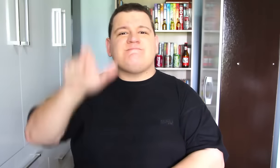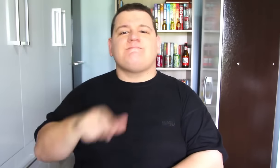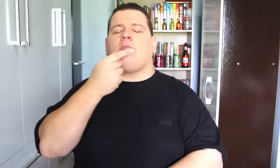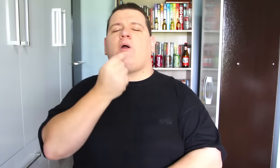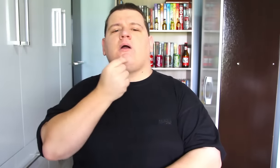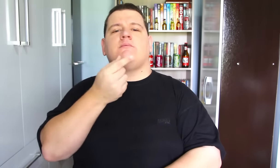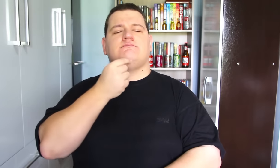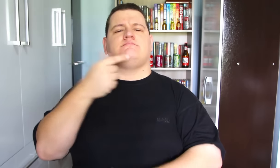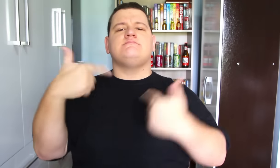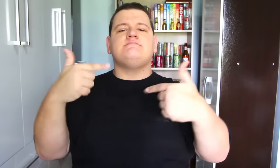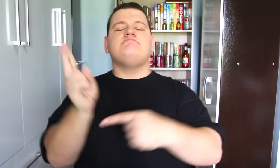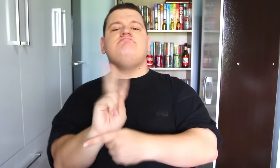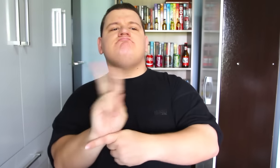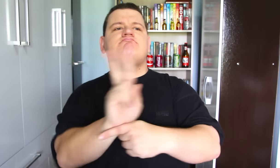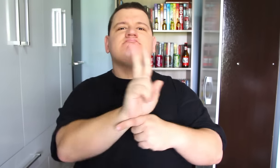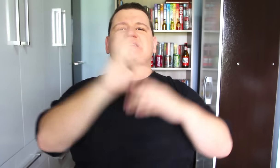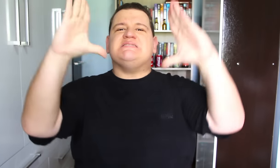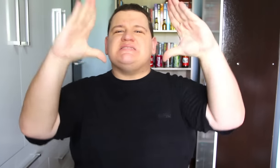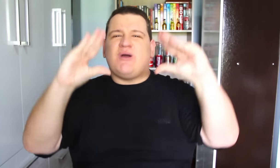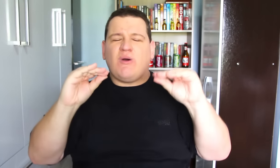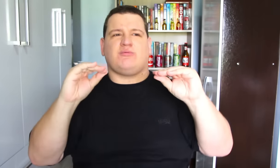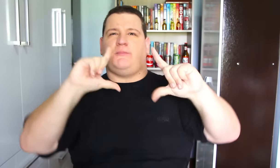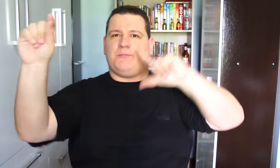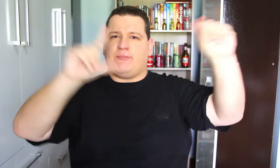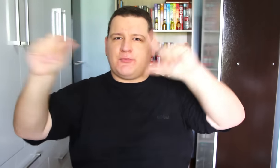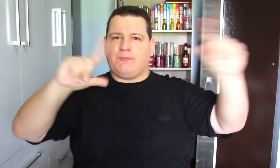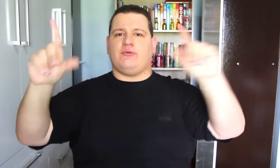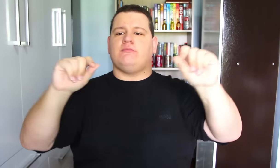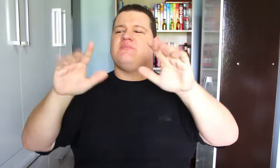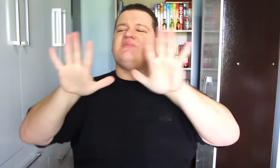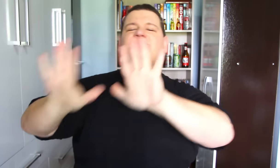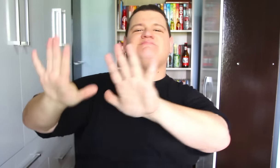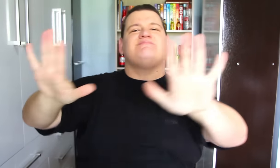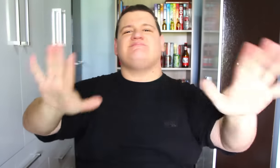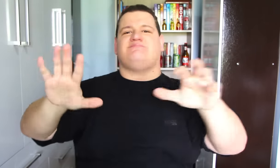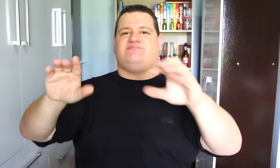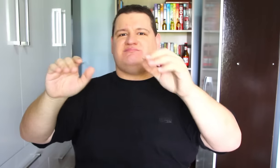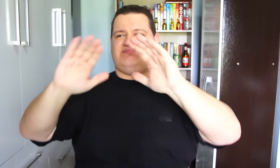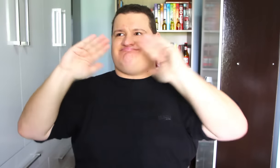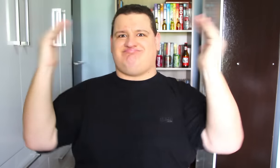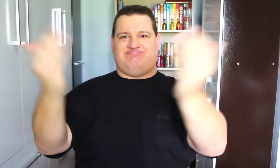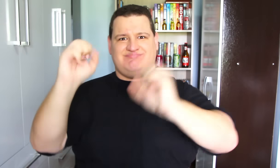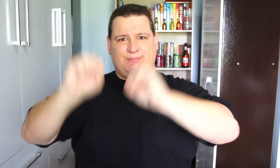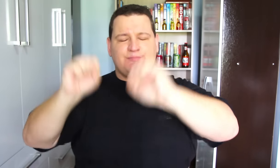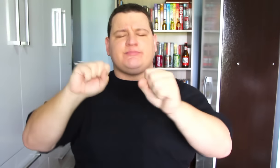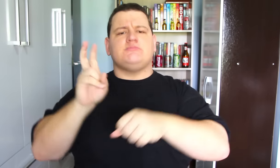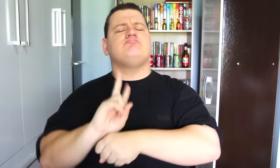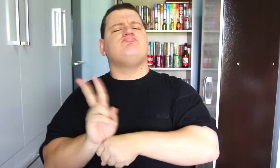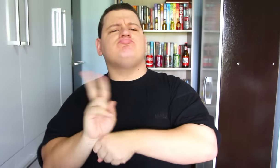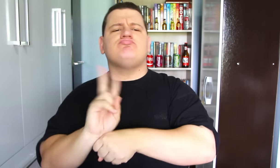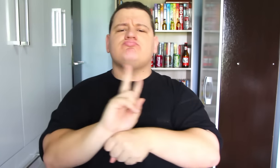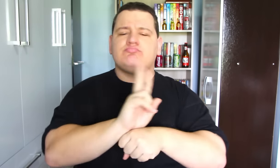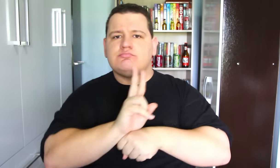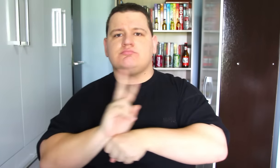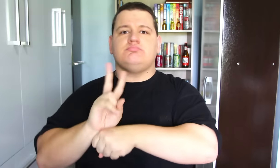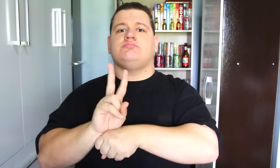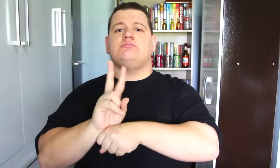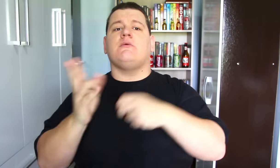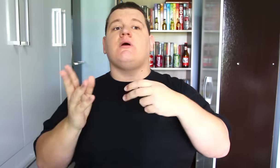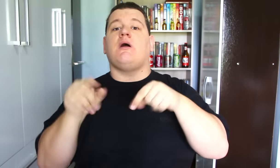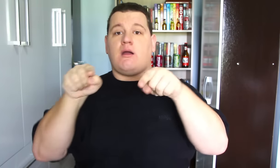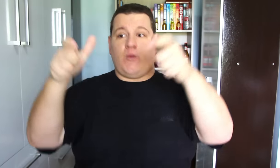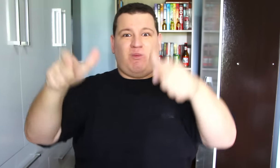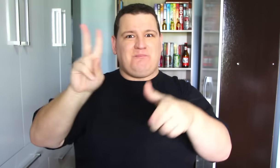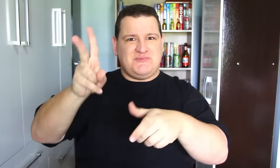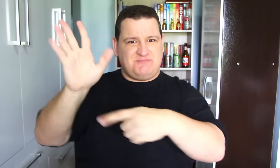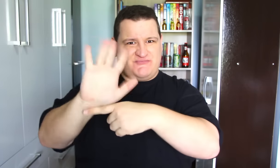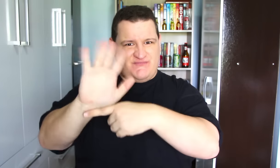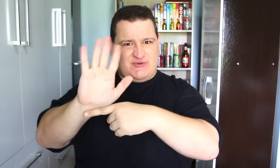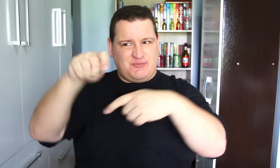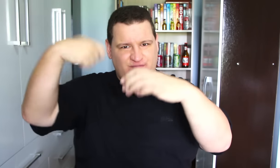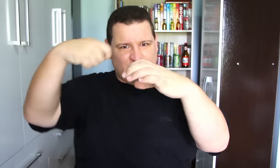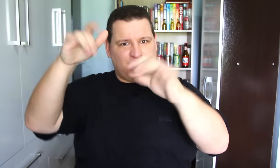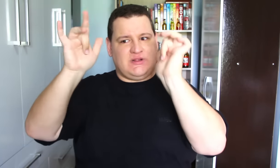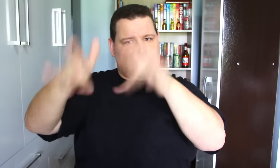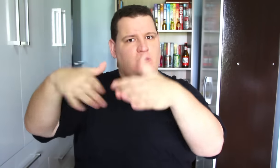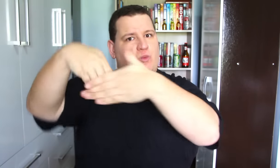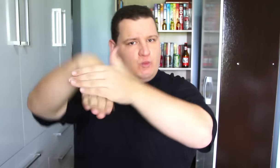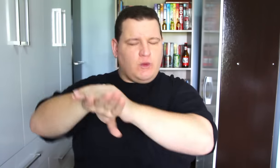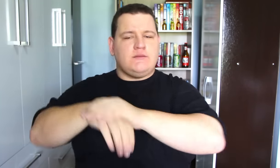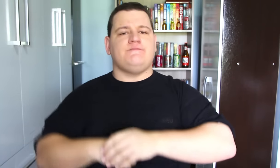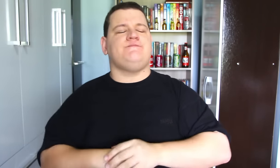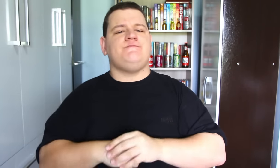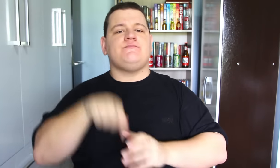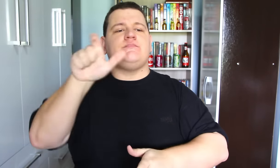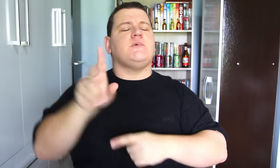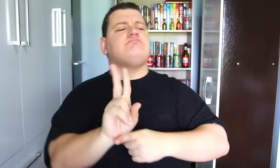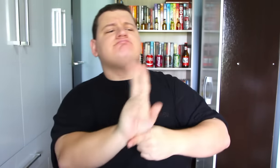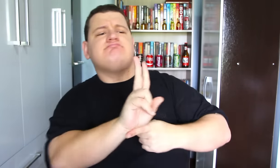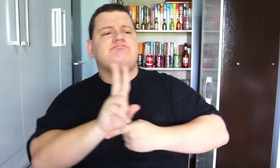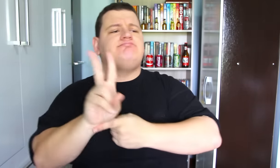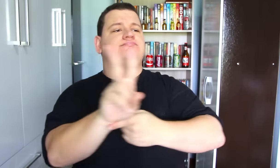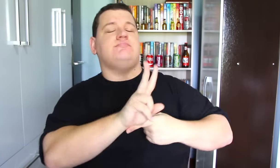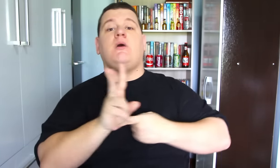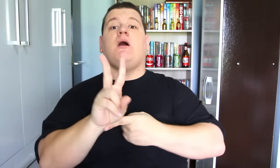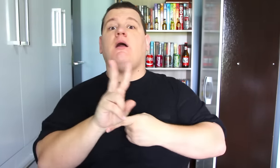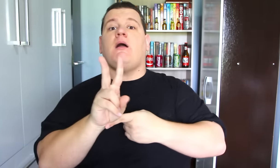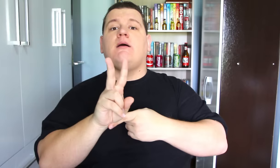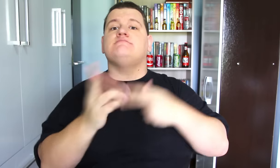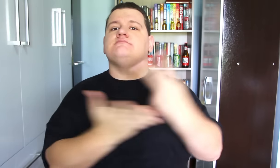Um vigia noturno dos cenários fazia a ronda